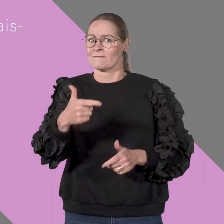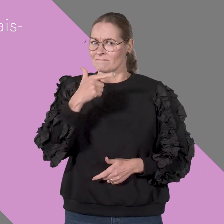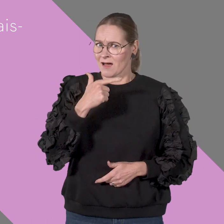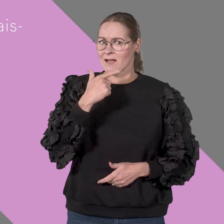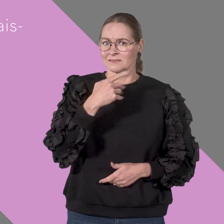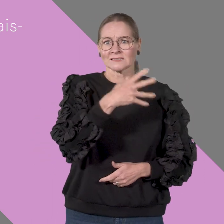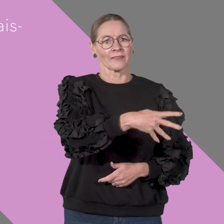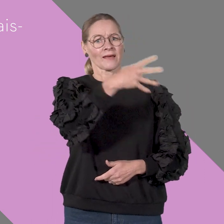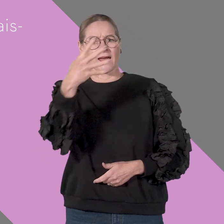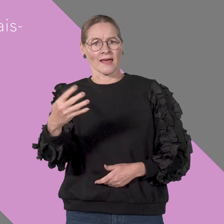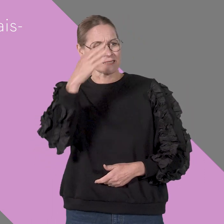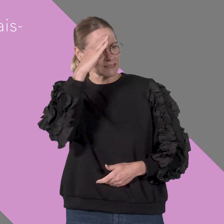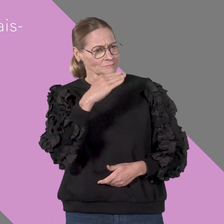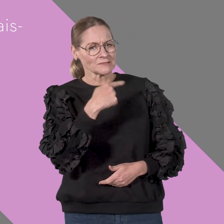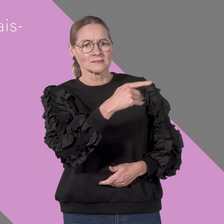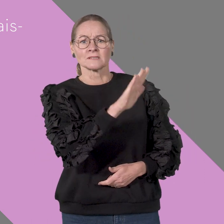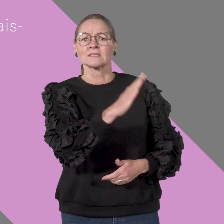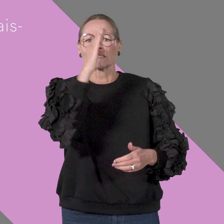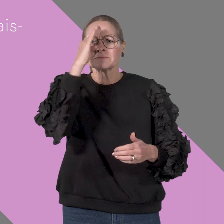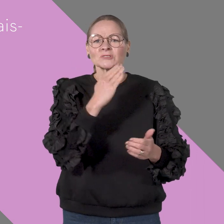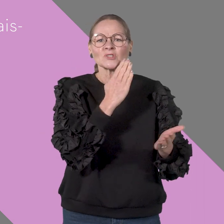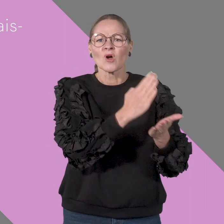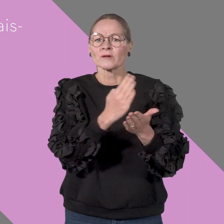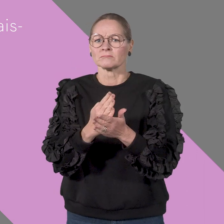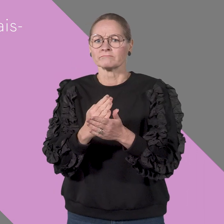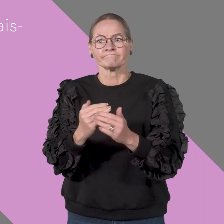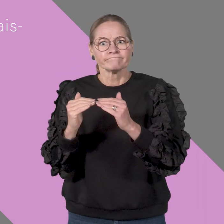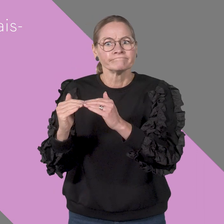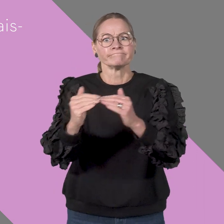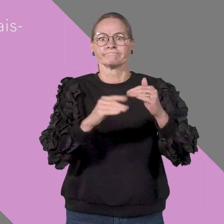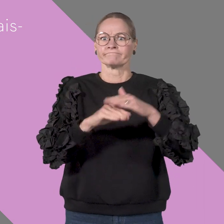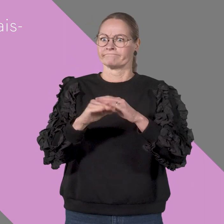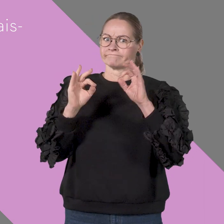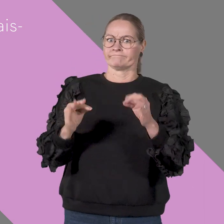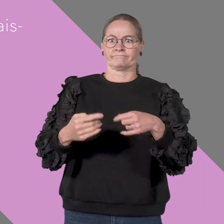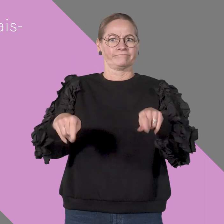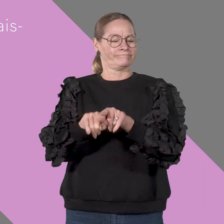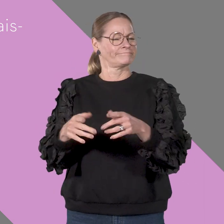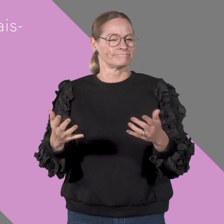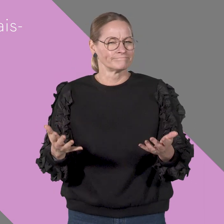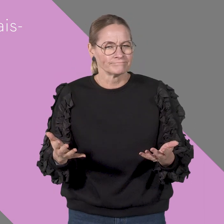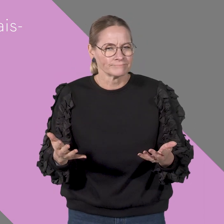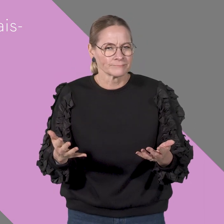vaarantaisi erityisesti sateenkaari- ihmisten ihmisoikeuksien - täysimääräisen toteutumisen.